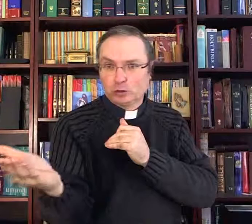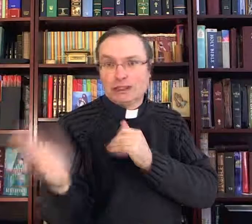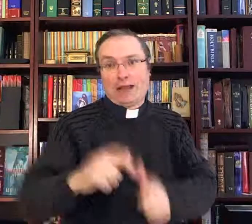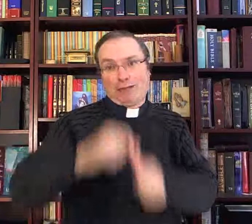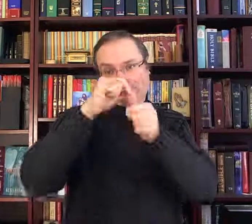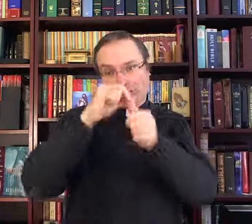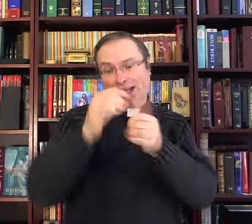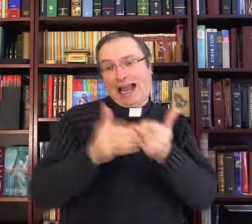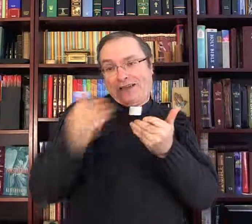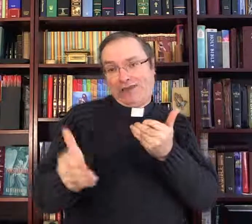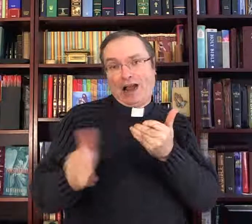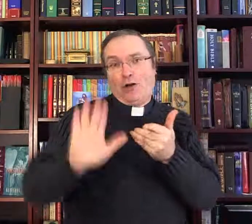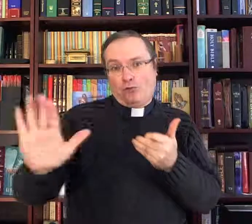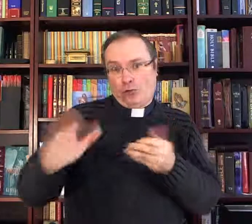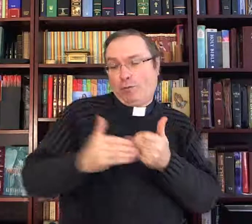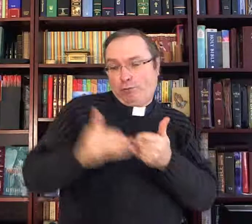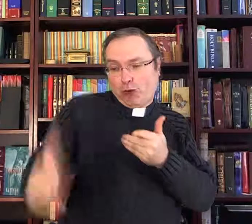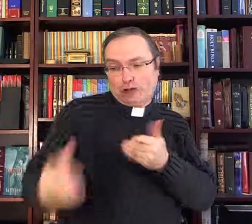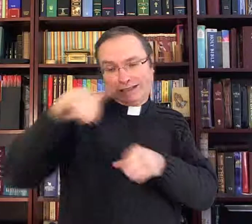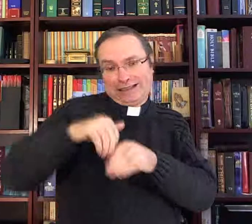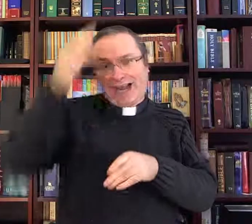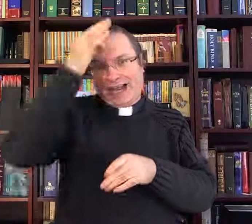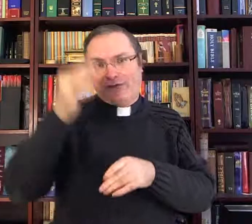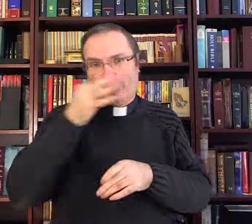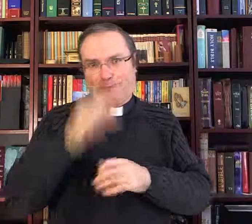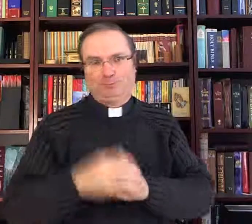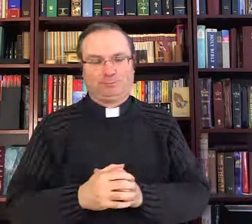et en particulier envers nos proches dans la foi.